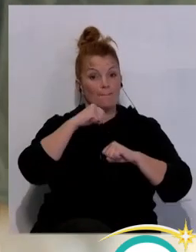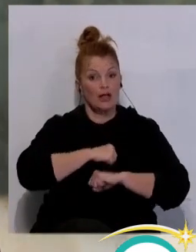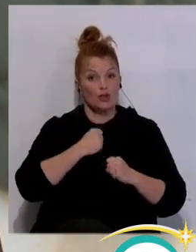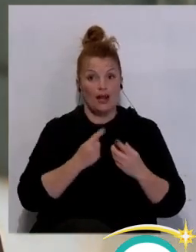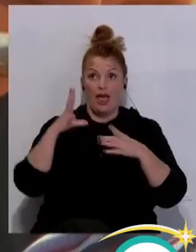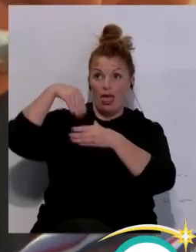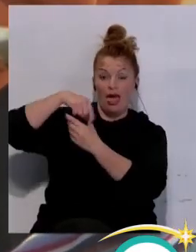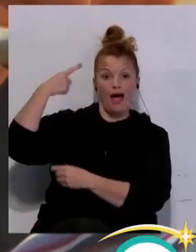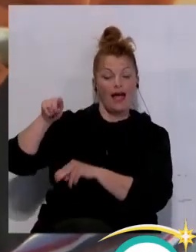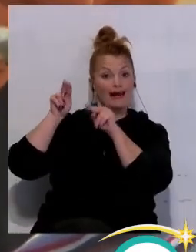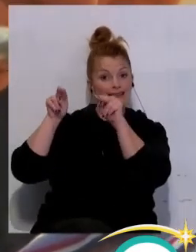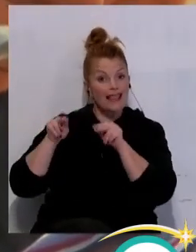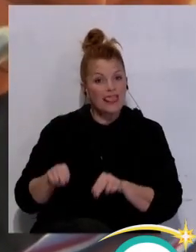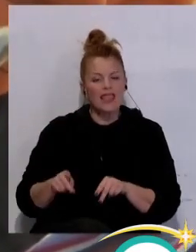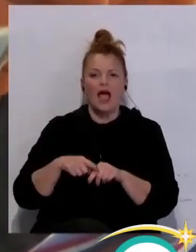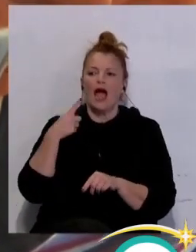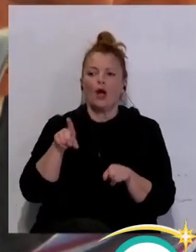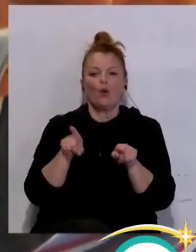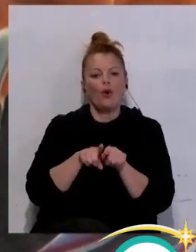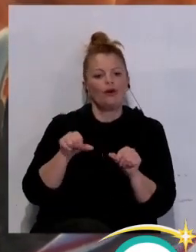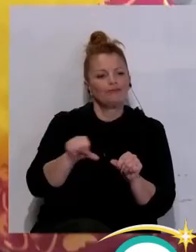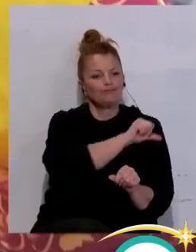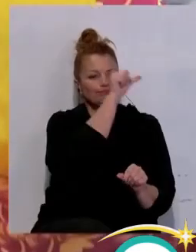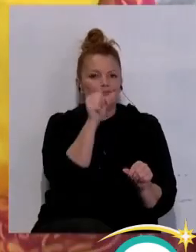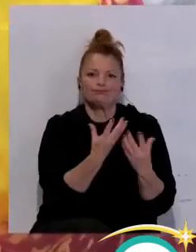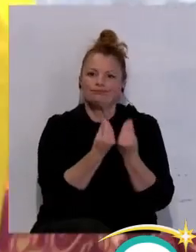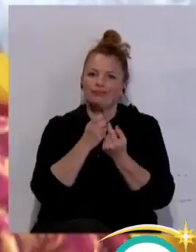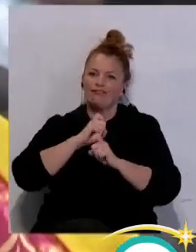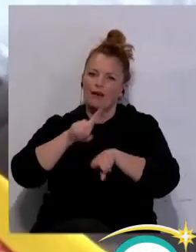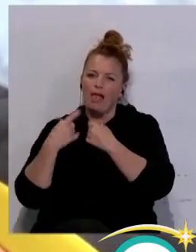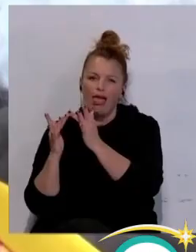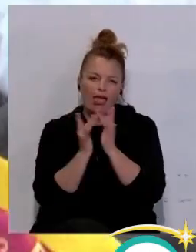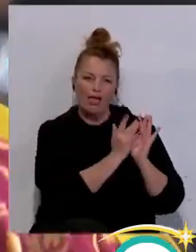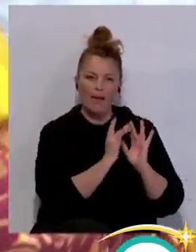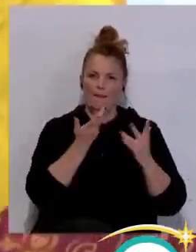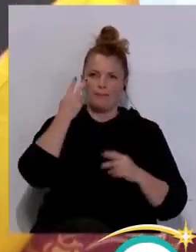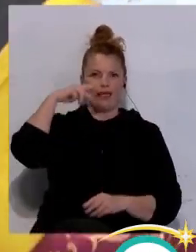residencia vivan una jornada con sus familiares y tengan la experiencia de la vida fuera de la